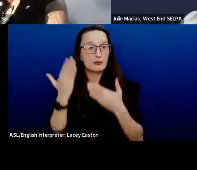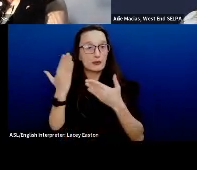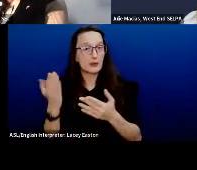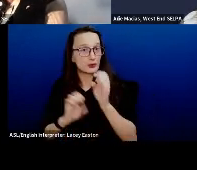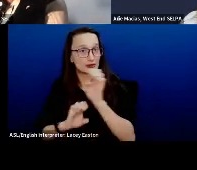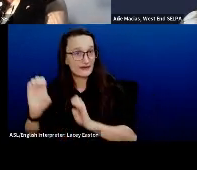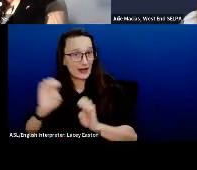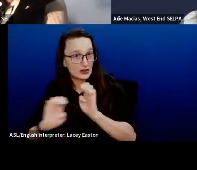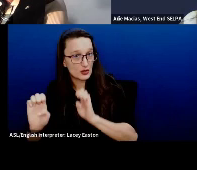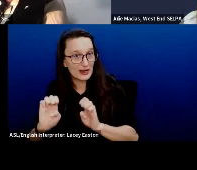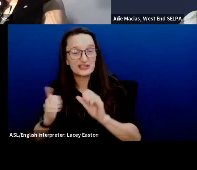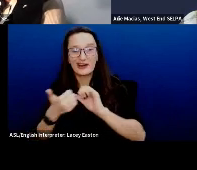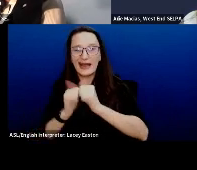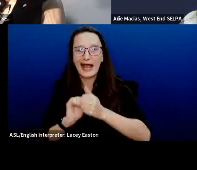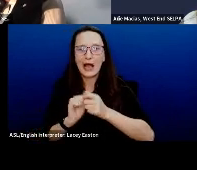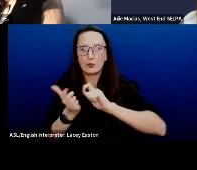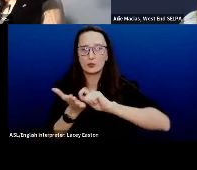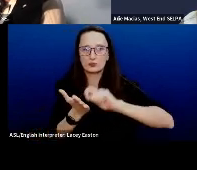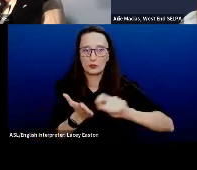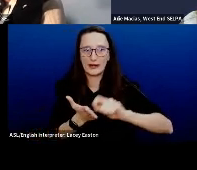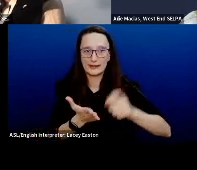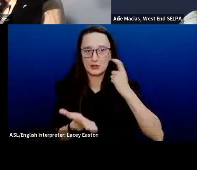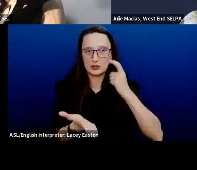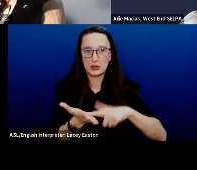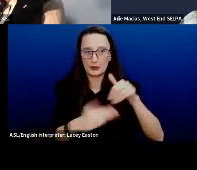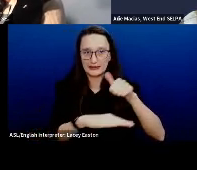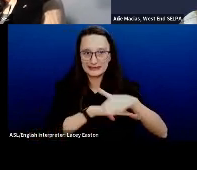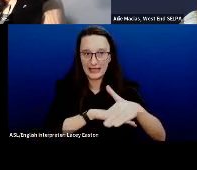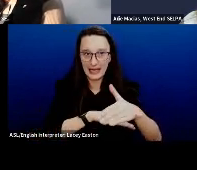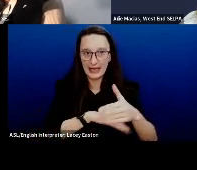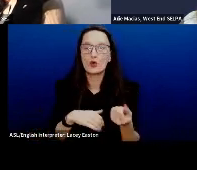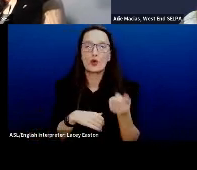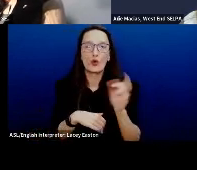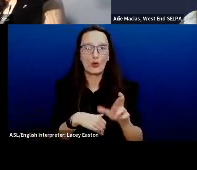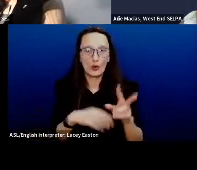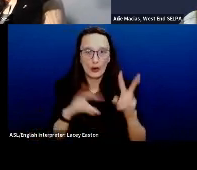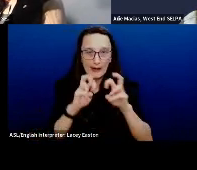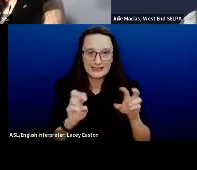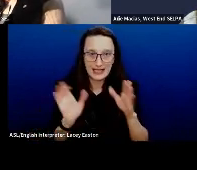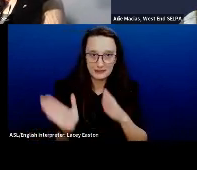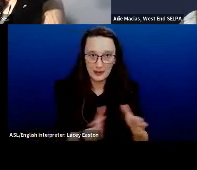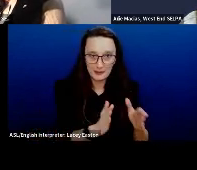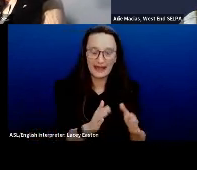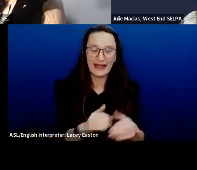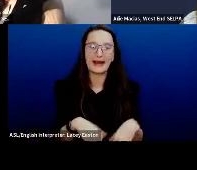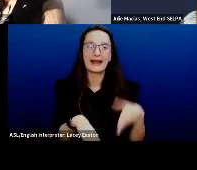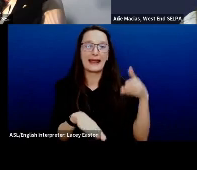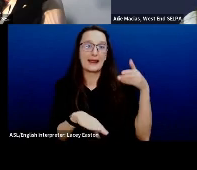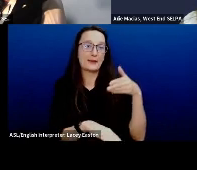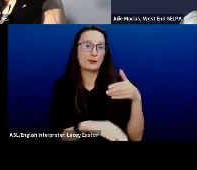aviso por escrito o plan de evaluación dentro de los 15 días de su solicitud de evaluación por escrito,